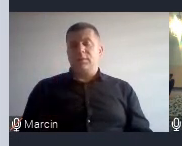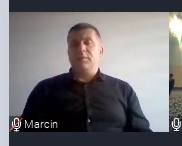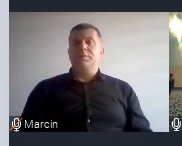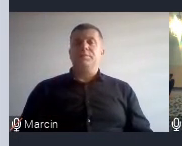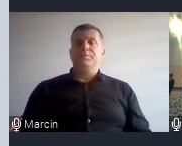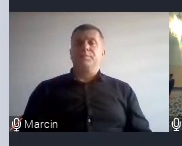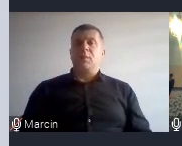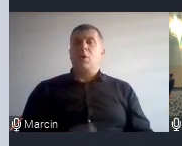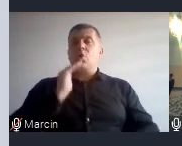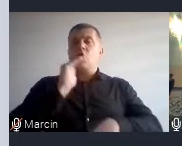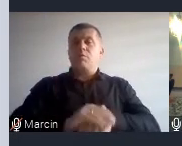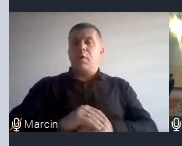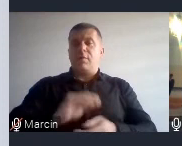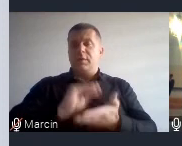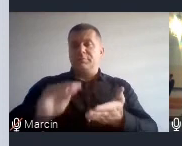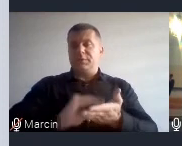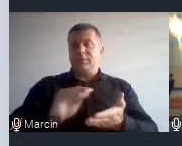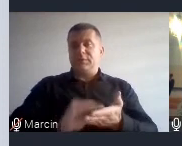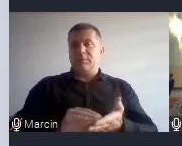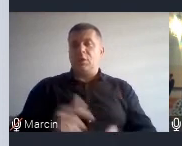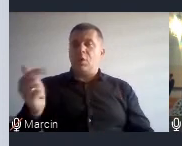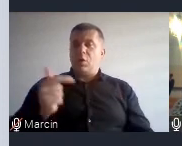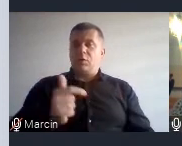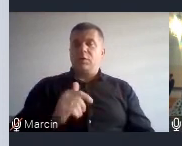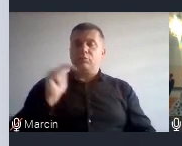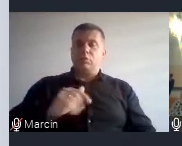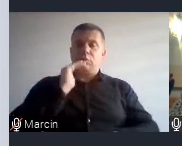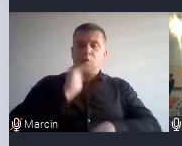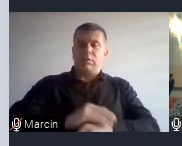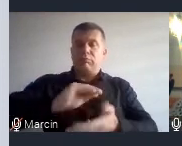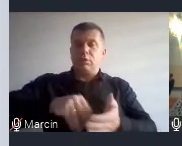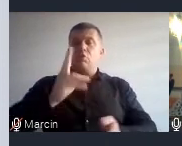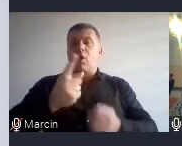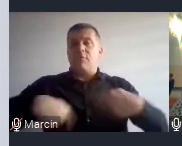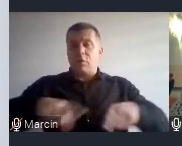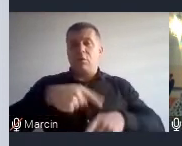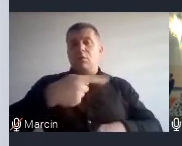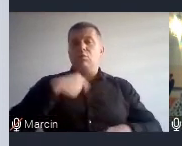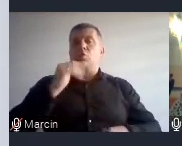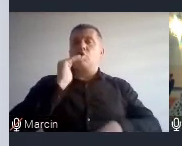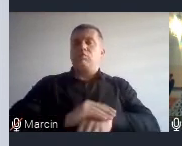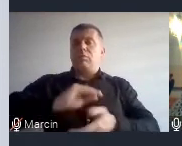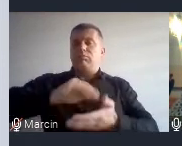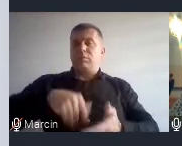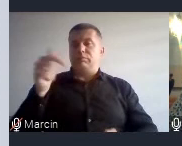Umowa pisemna, konieczność zawarcia umowy pisemnej z wykonawcą wynikać będzie